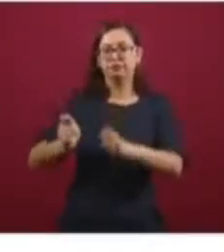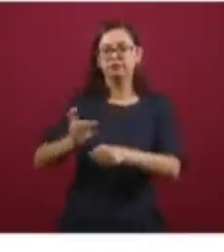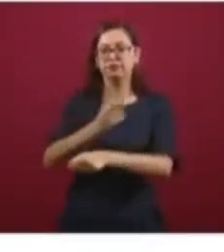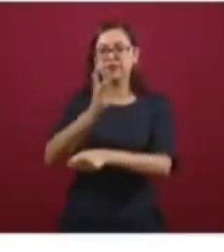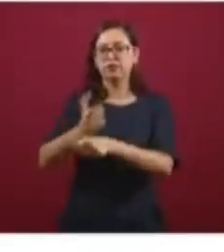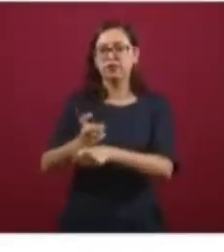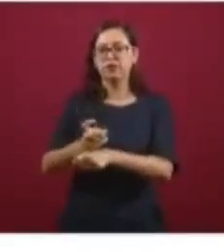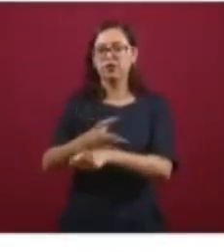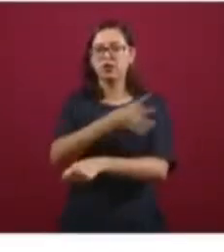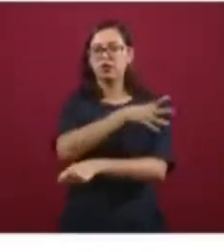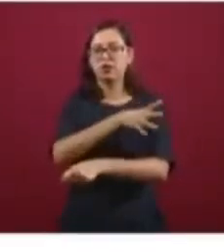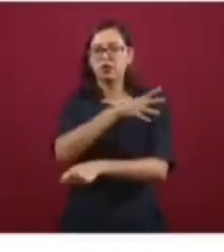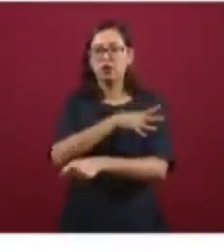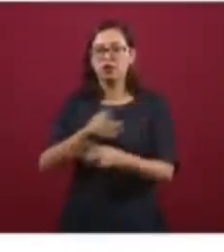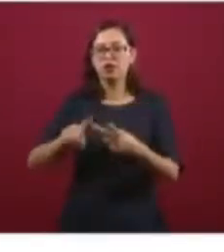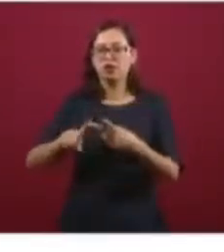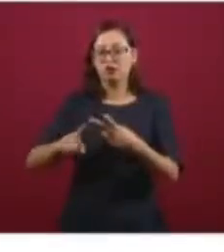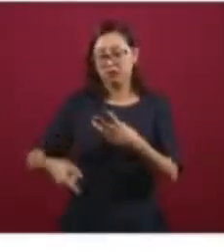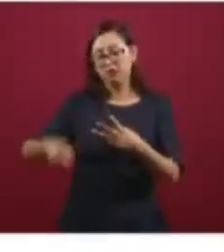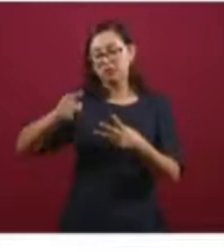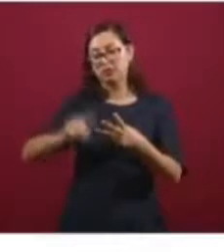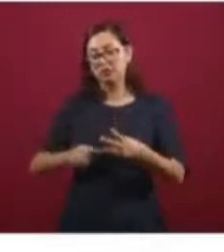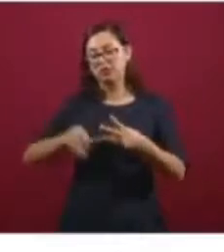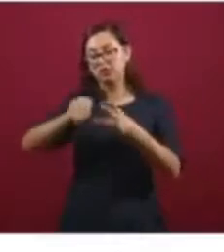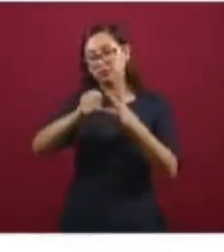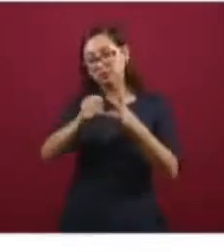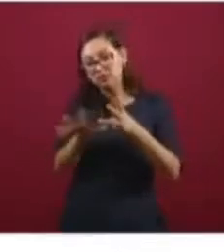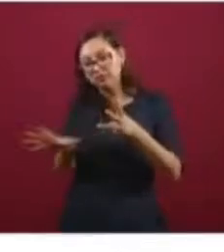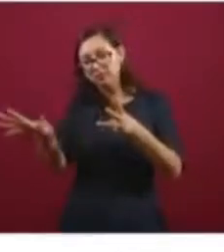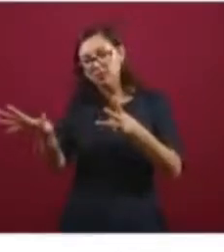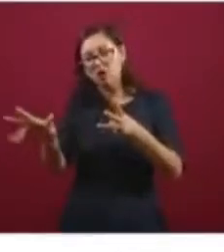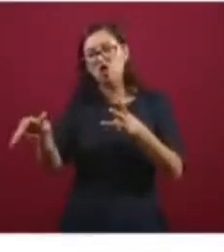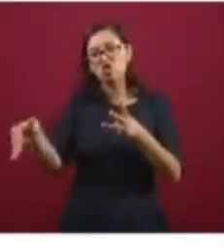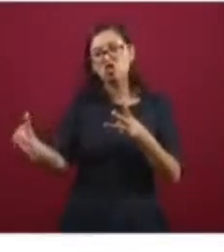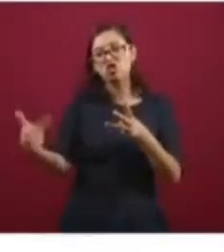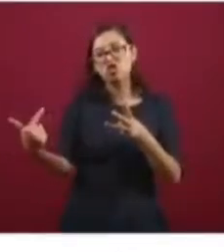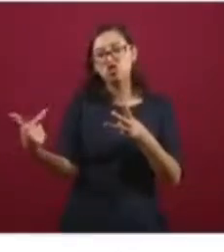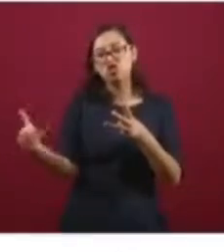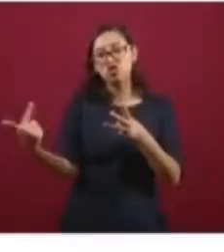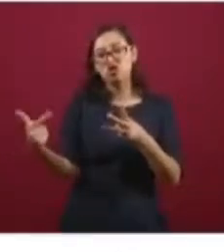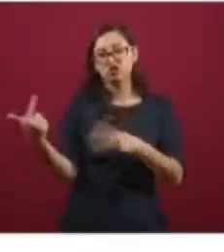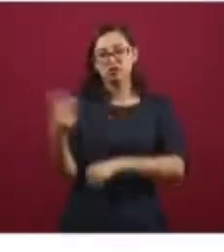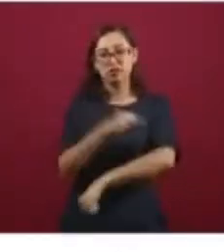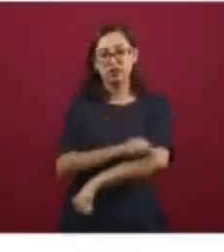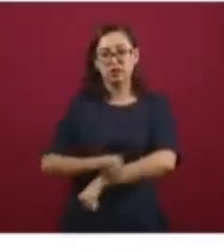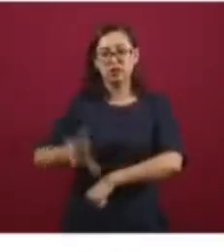comandante de la Guardia Nacional, 12 coordinadores territoriales.